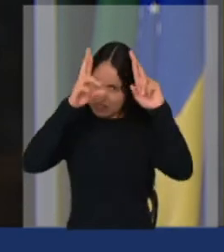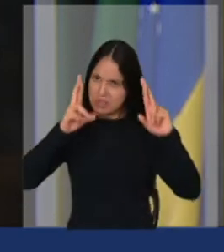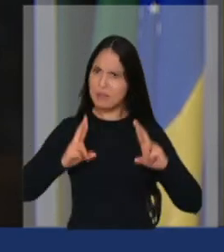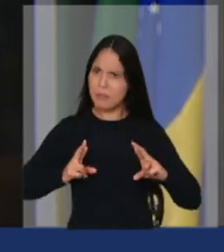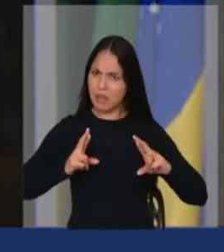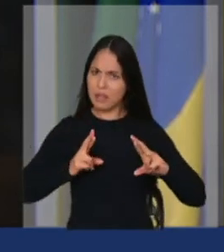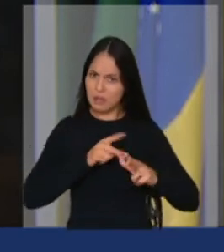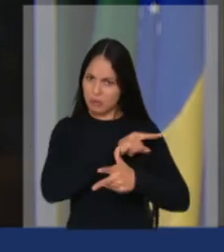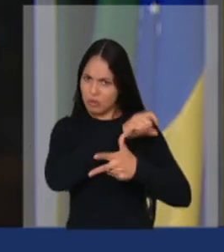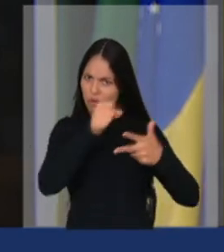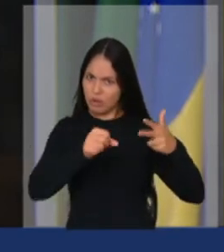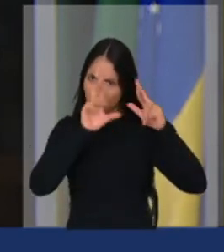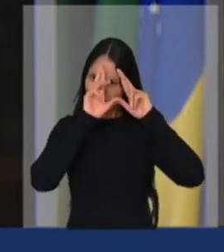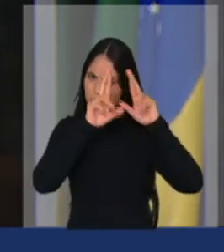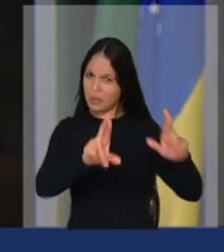MÍ NIMO, AS URNAS SÃO CONFIÁVEIS? ENTÃO, QUE